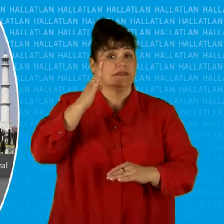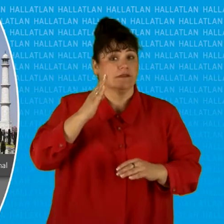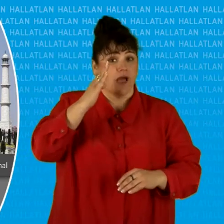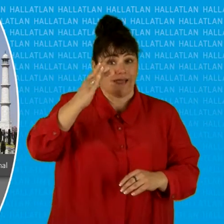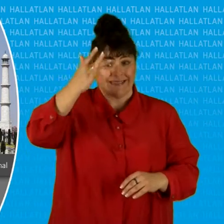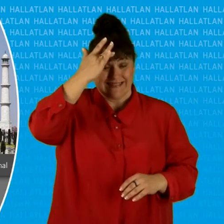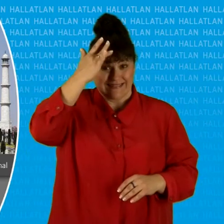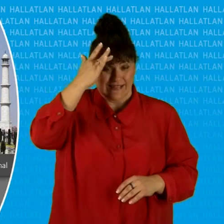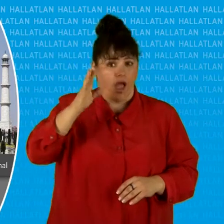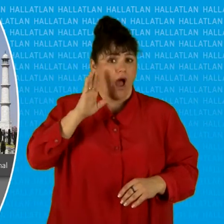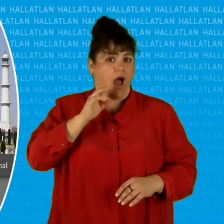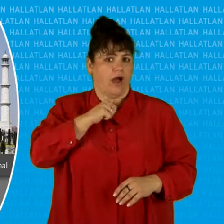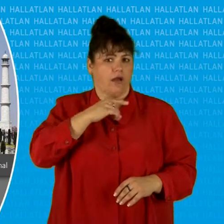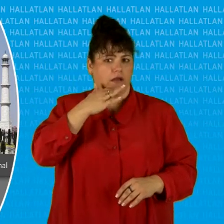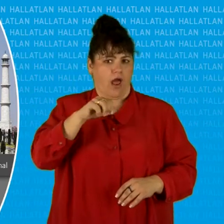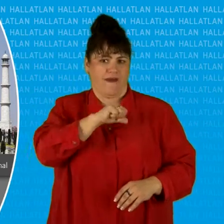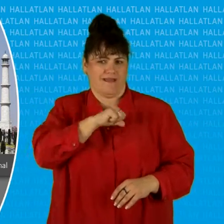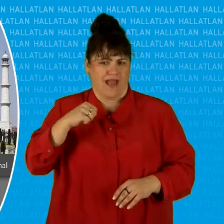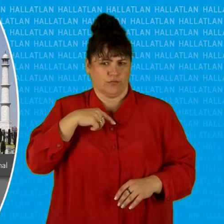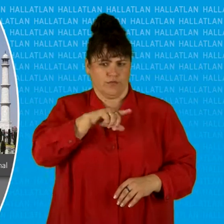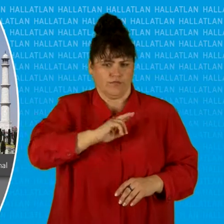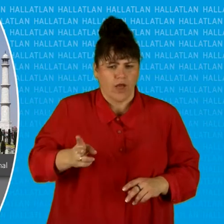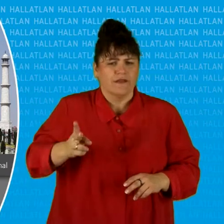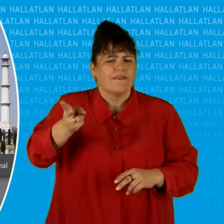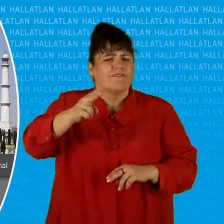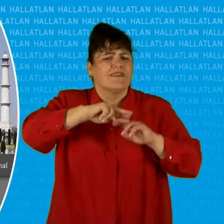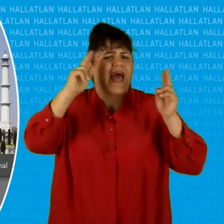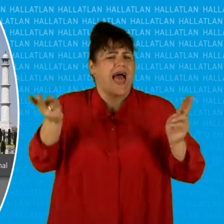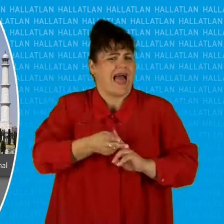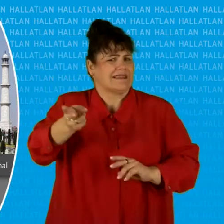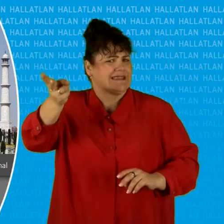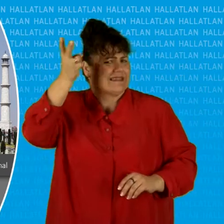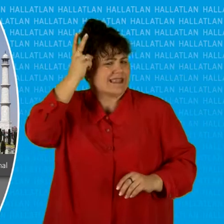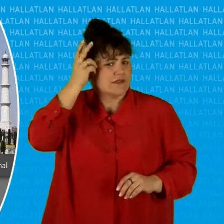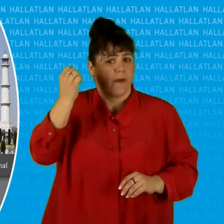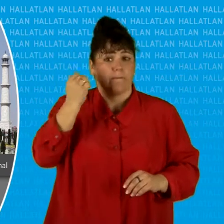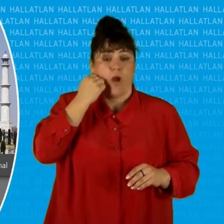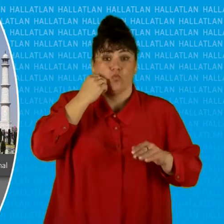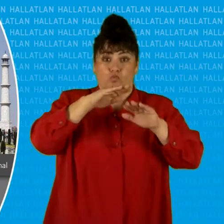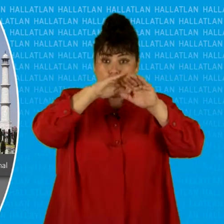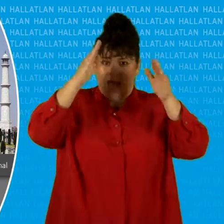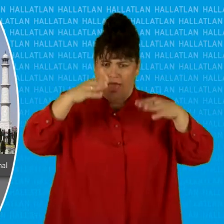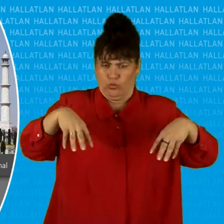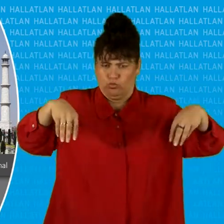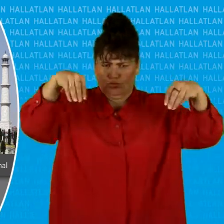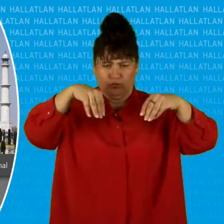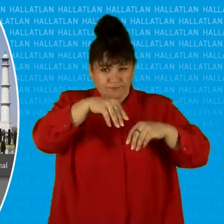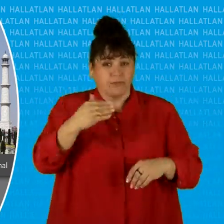Az észak-indiai Agra városában álló világhírű mauzóleum